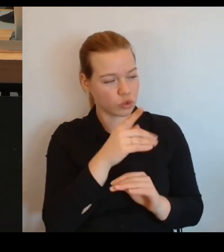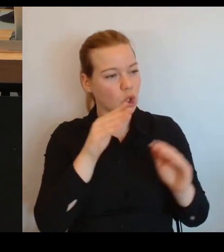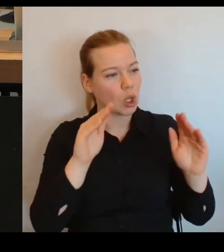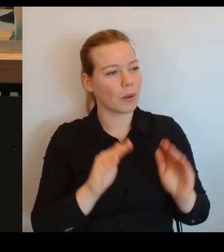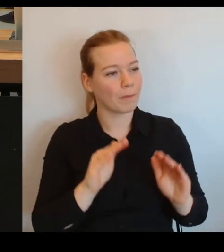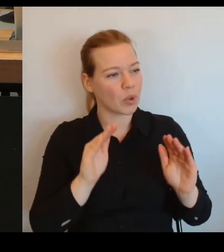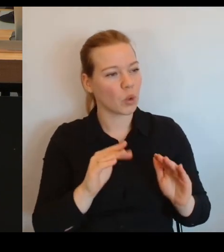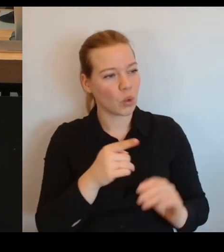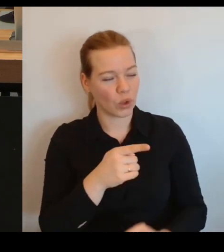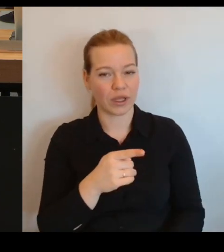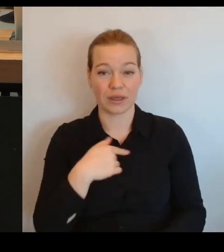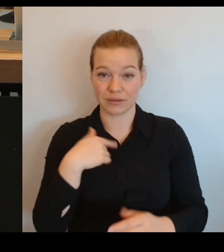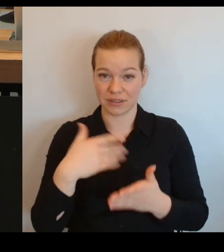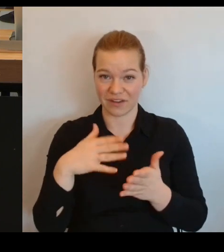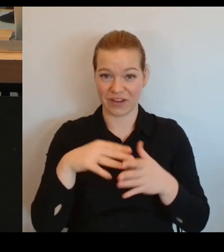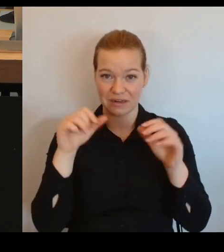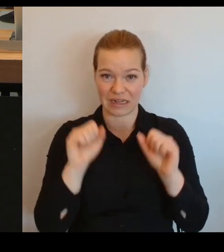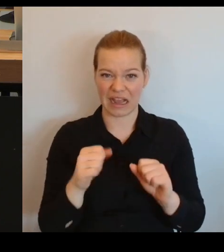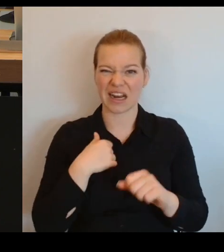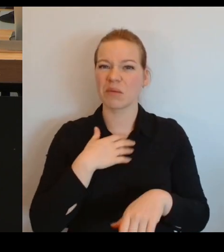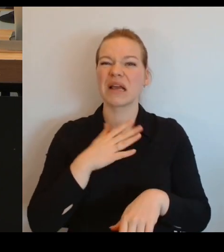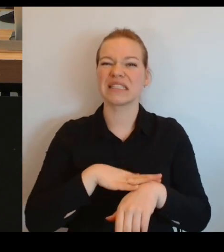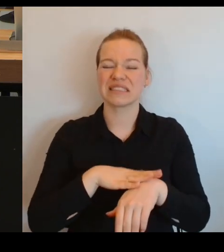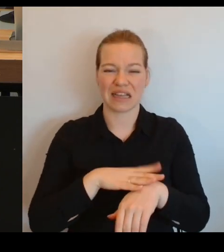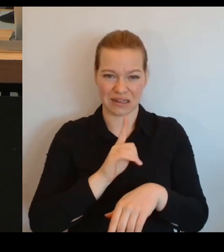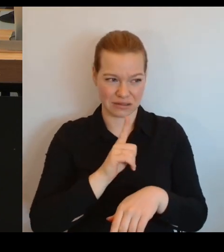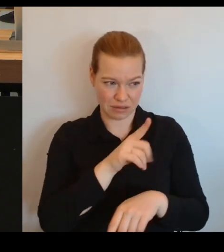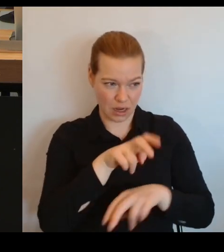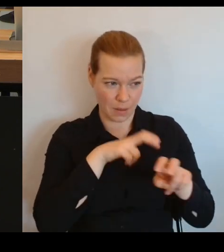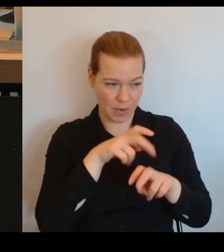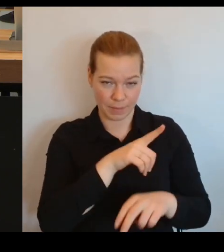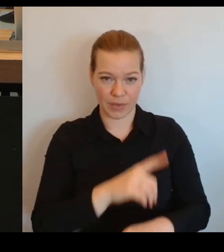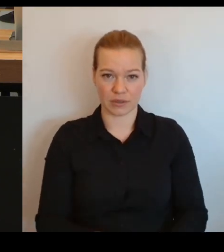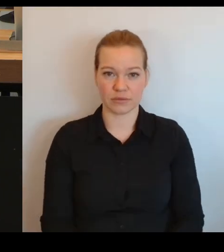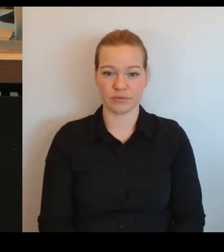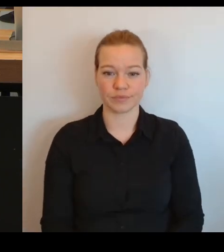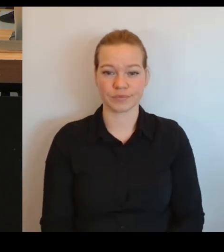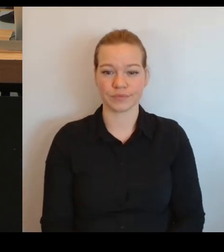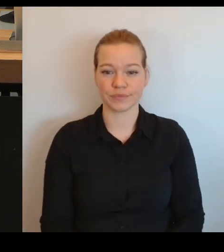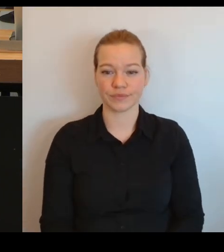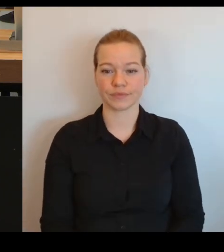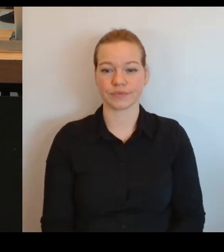Dies kann die Schaffung zusätzlicher Wasserspeicherkapazitäten, den Ausbau von Grün und Blauflächen zur natürlichen